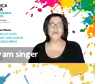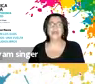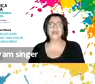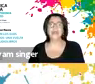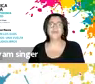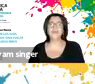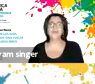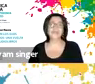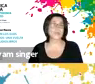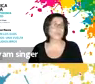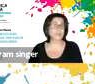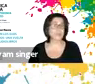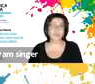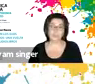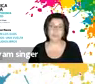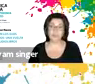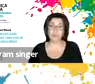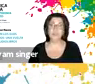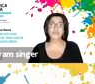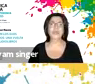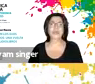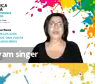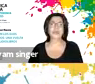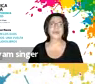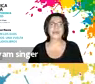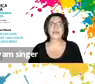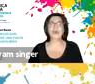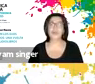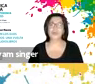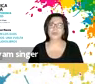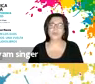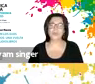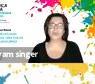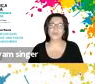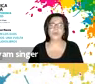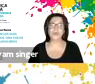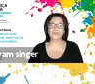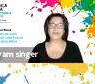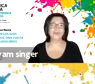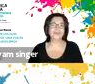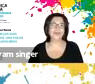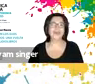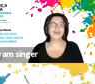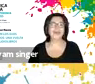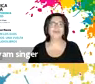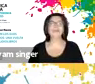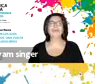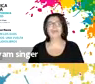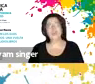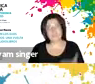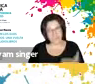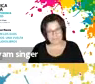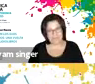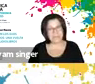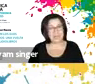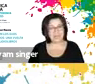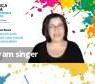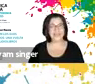de que aquellos que se encuentran enfermos tengan una pronta mejoría. Mi nombre es Miryam Singer.